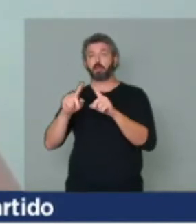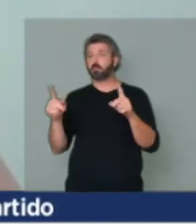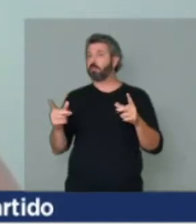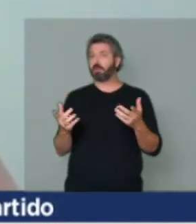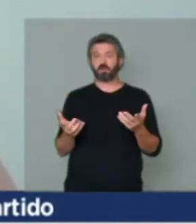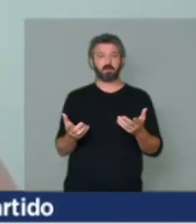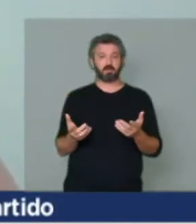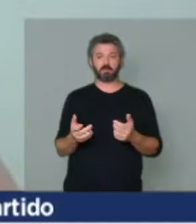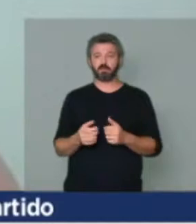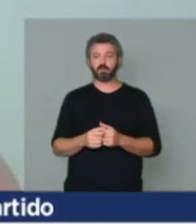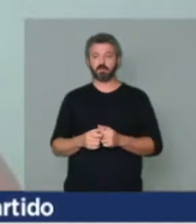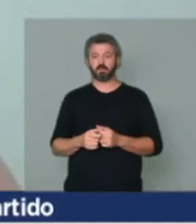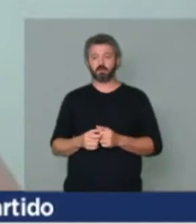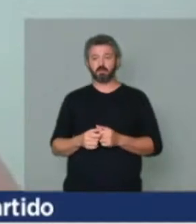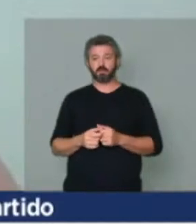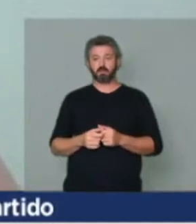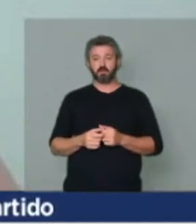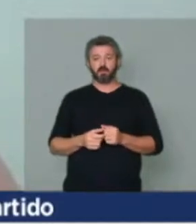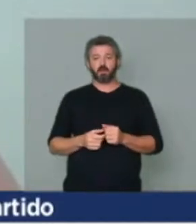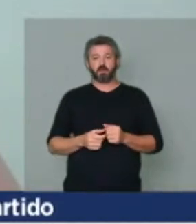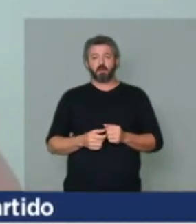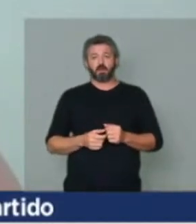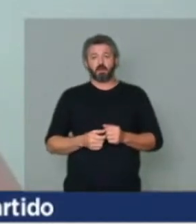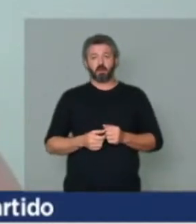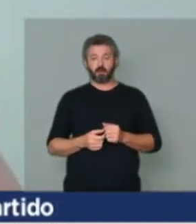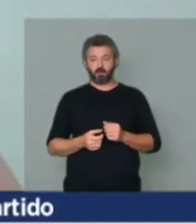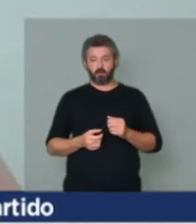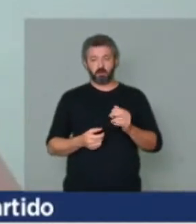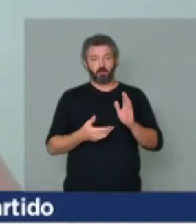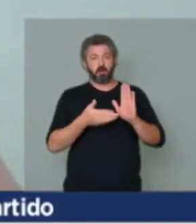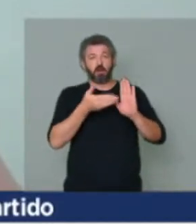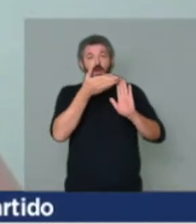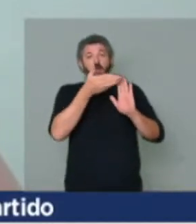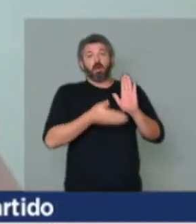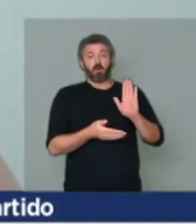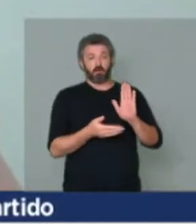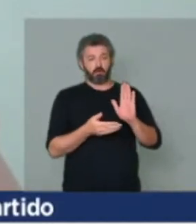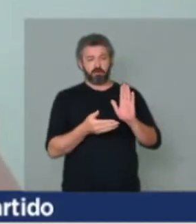PROJETO QUE FOI DEFENDIDO AQUI PELA DEPUTADA PERPÉTUA ALMEIDA. ENTÃO, PELA COERÊNCIA AQUI DA CÂMARA É